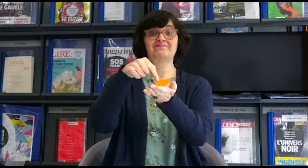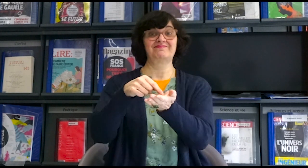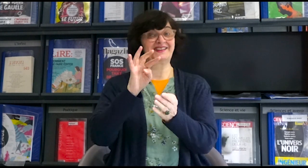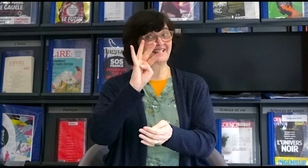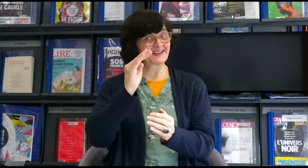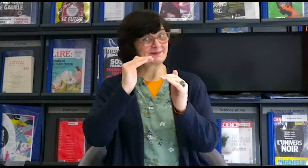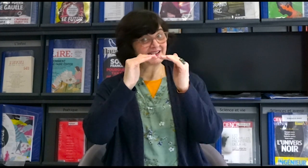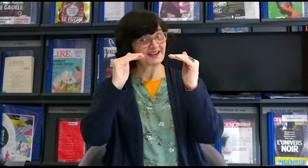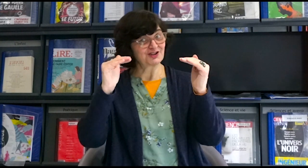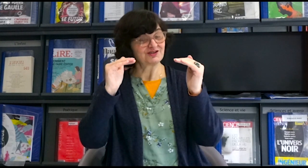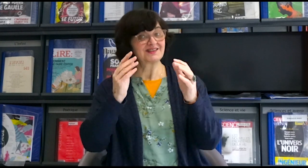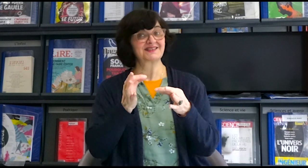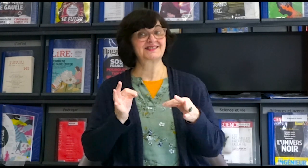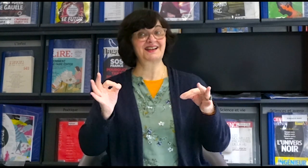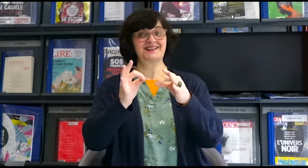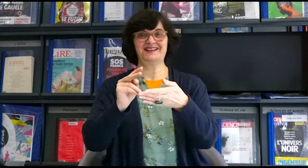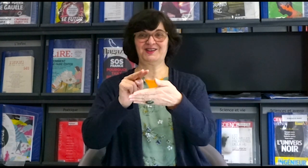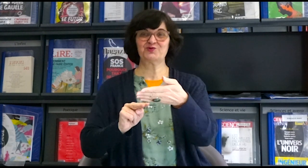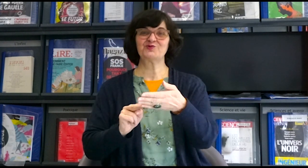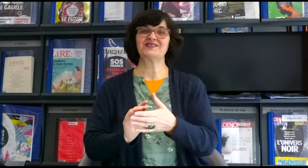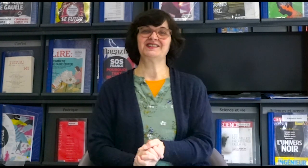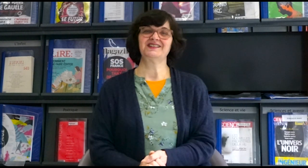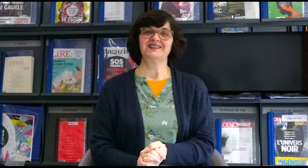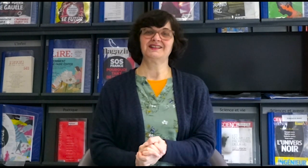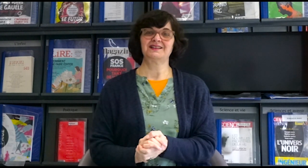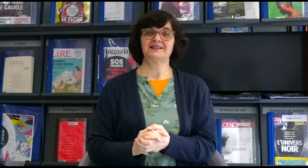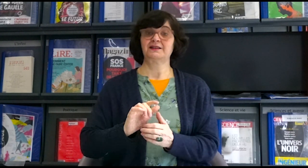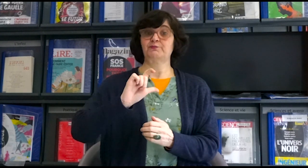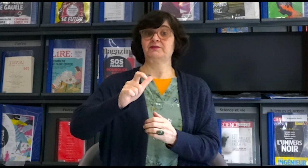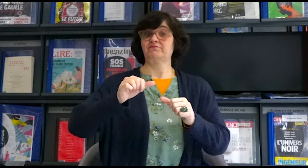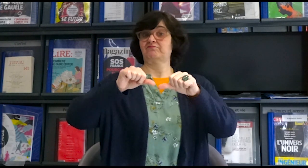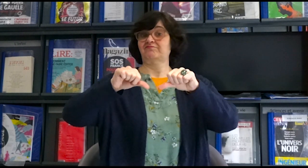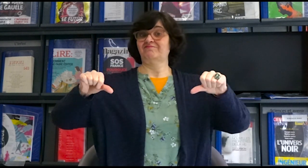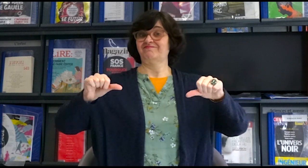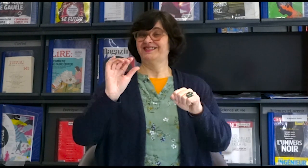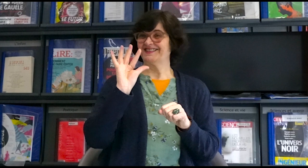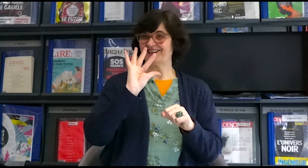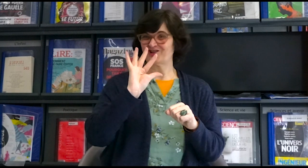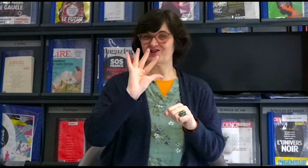au 4e étage à la salle de lecture, puis vernissage à 17h,